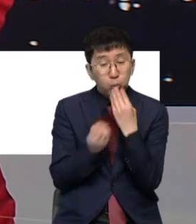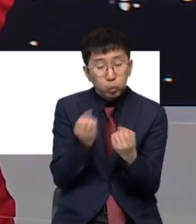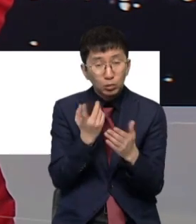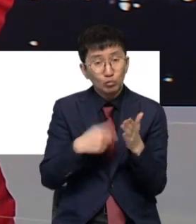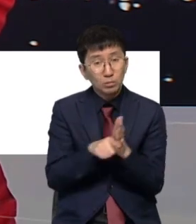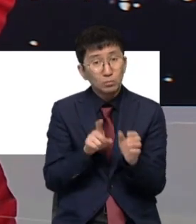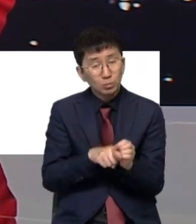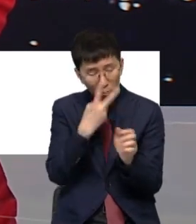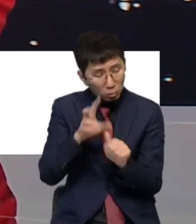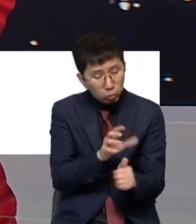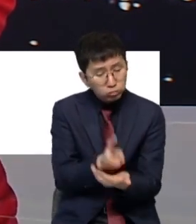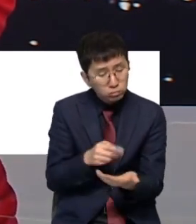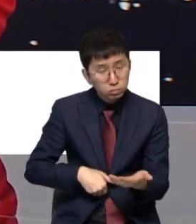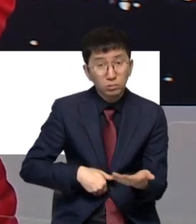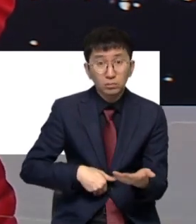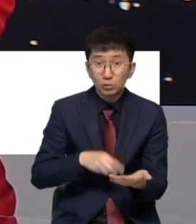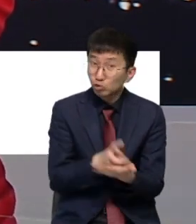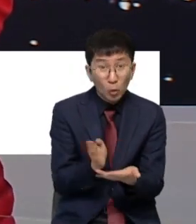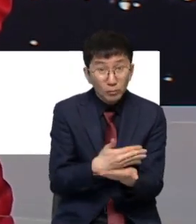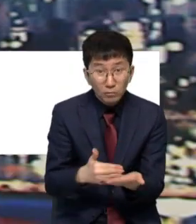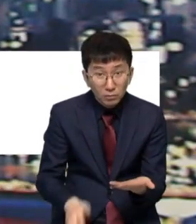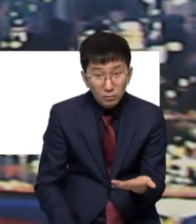있어야 될 것 같은데 따로 규정이 없습니까?